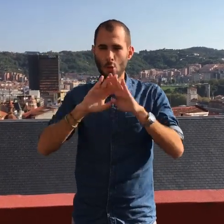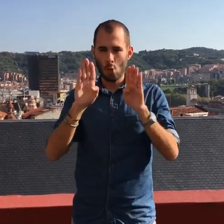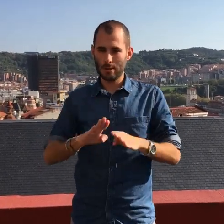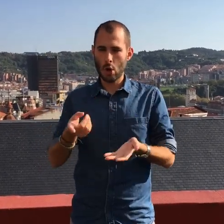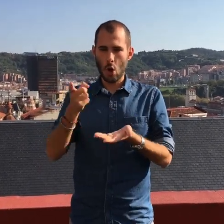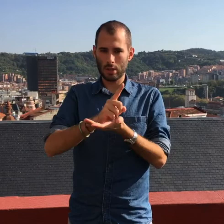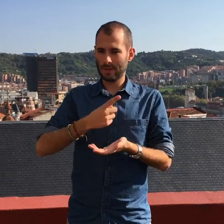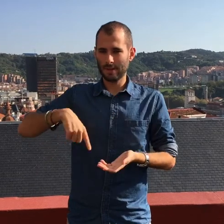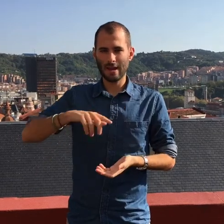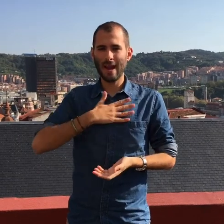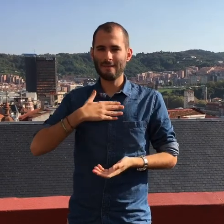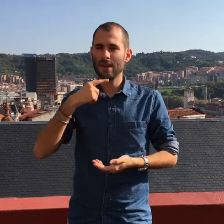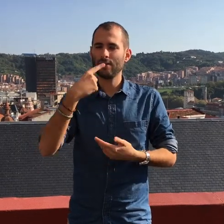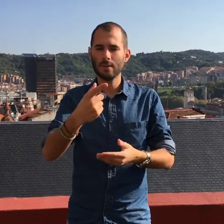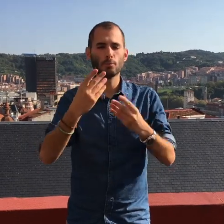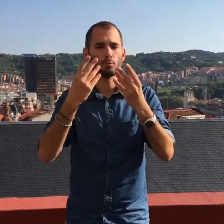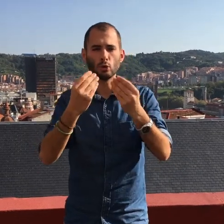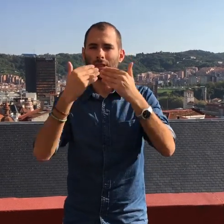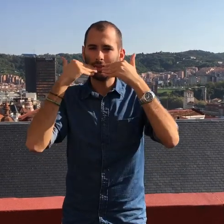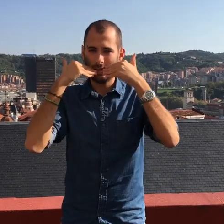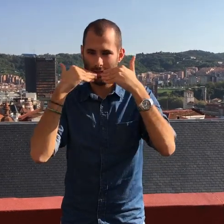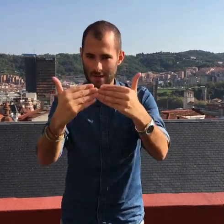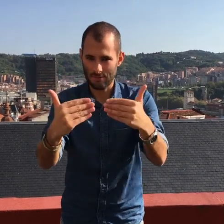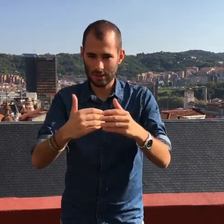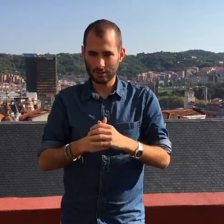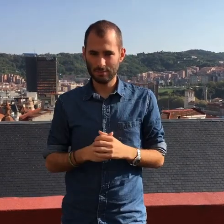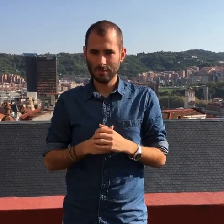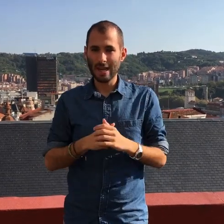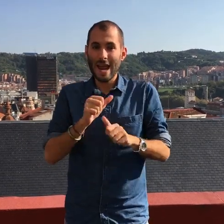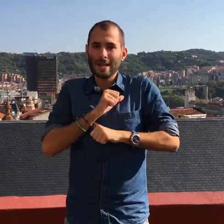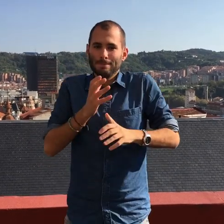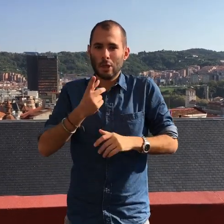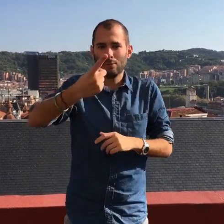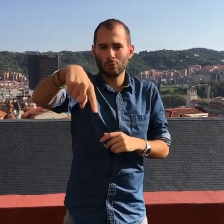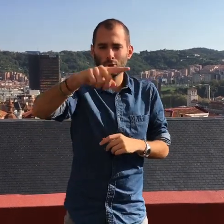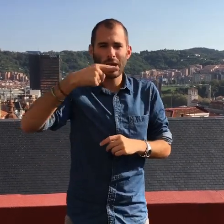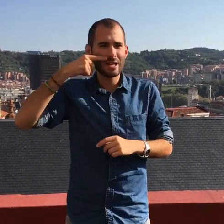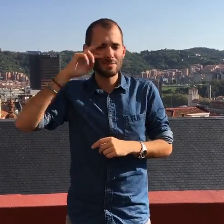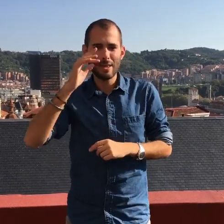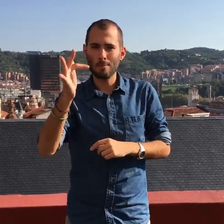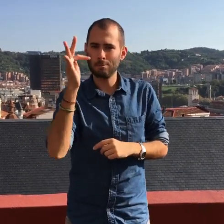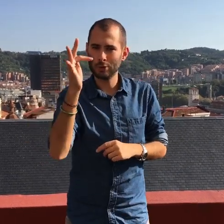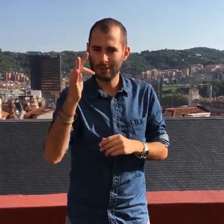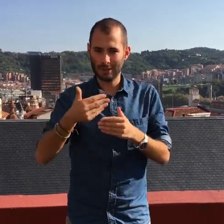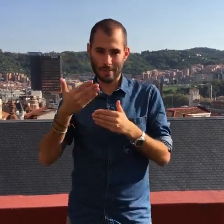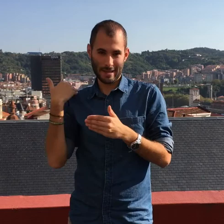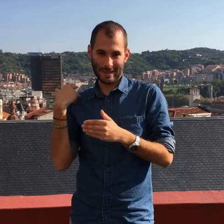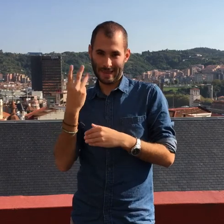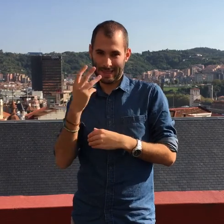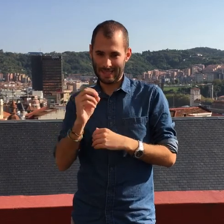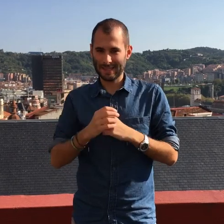Por último, y de nuevo, ¡muchas gracias! Esperamos que la Marcha Estatal haya sido una experiencia gratificante.